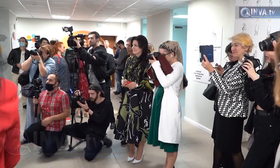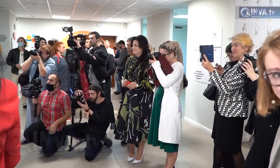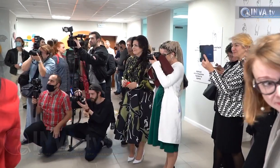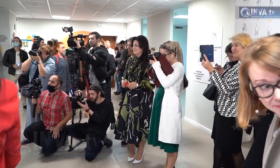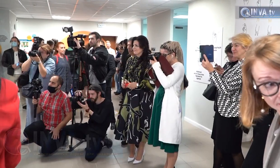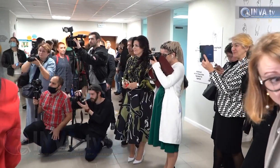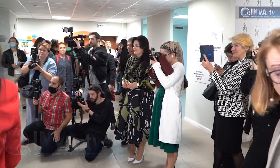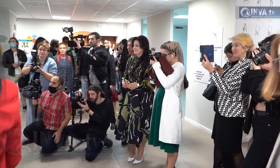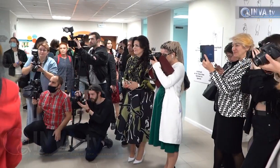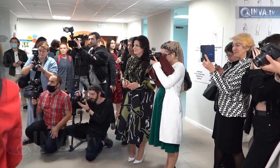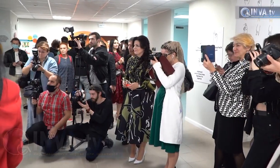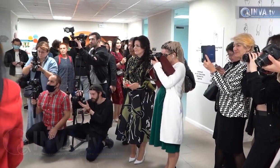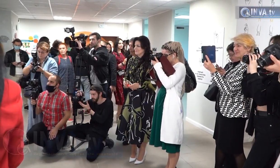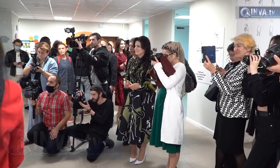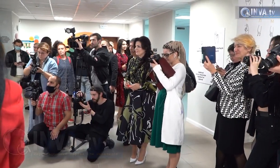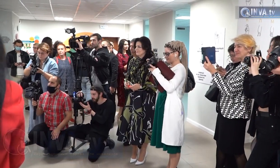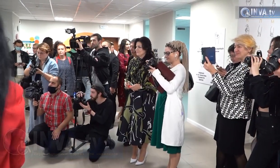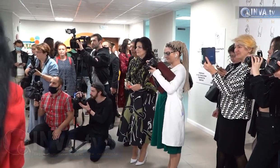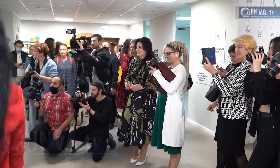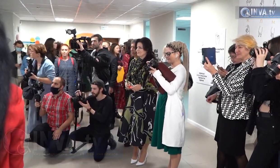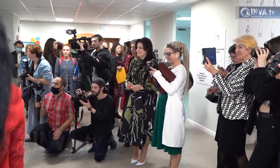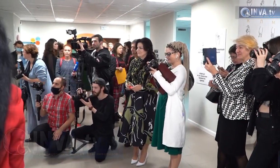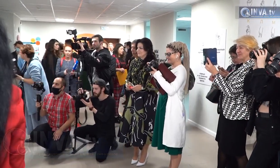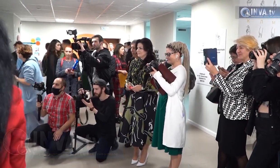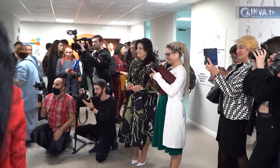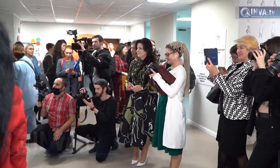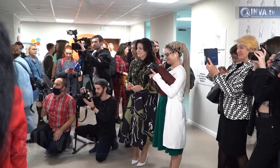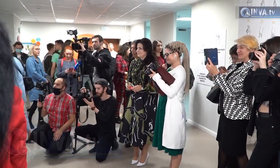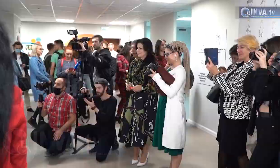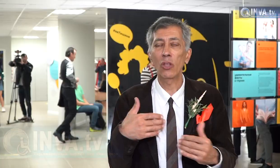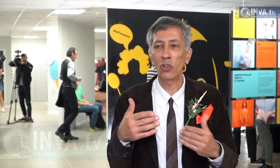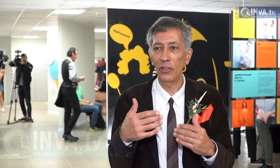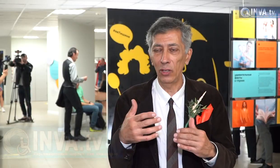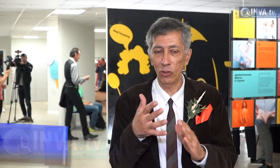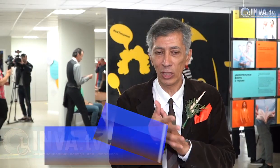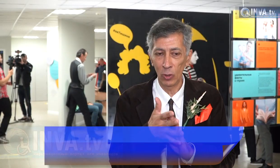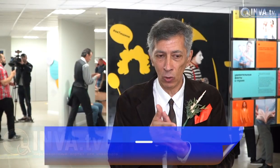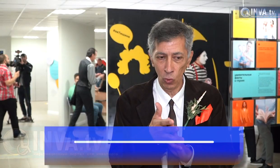в нашей стране статус официального. Владимир БАЗОЕВ (ПРЕДСЕДАТЕЛЬ МОСКОВСКОЙ ГОРОДСКОЙ ОРГАНИЗАЦИИ